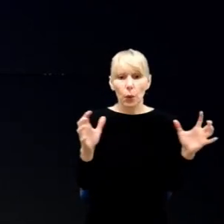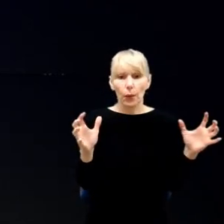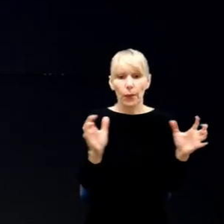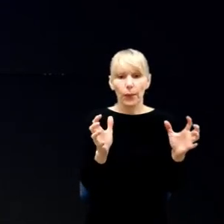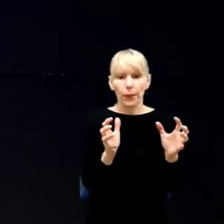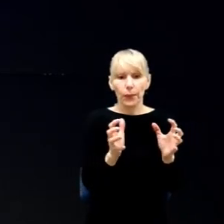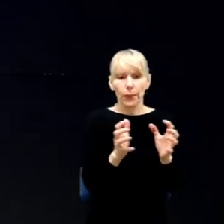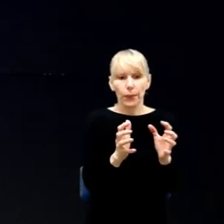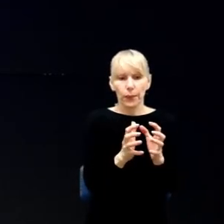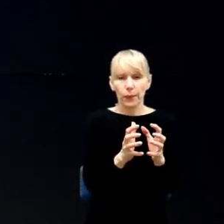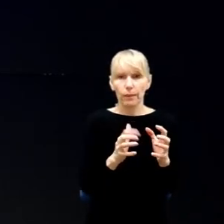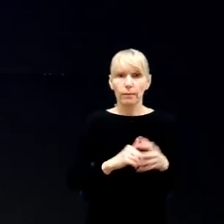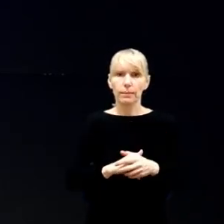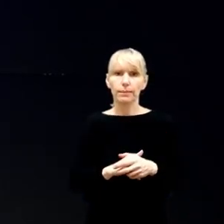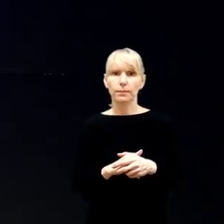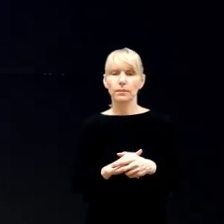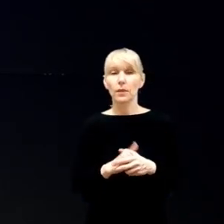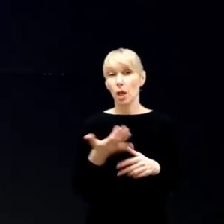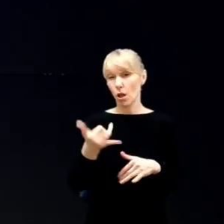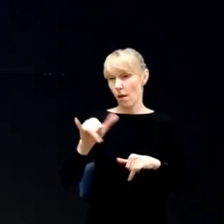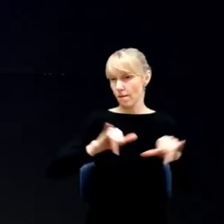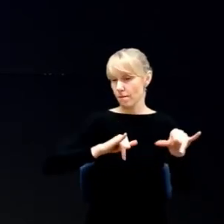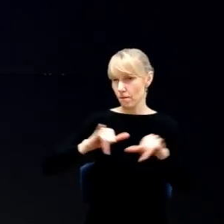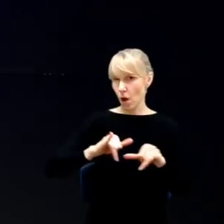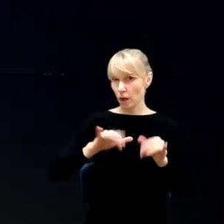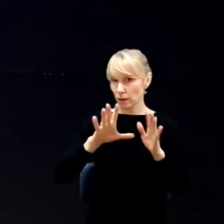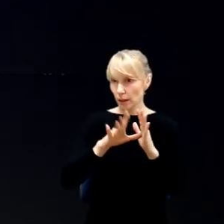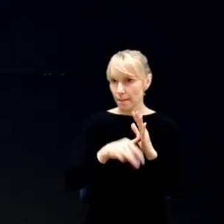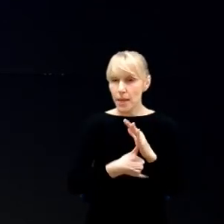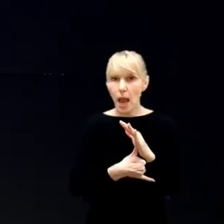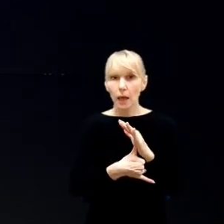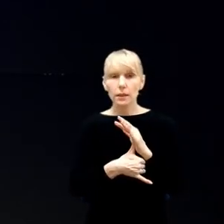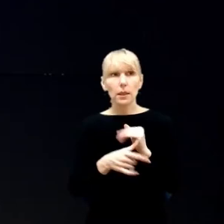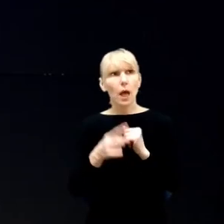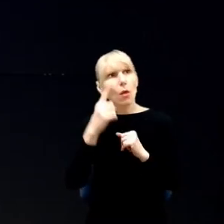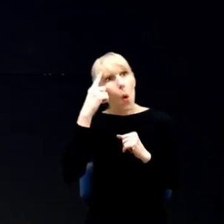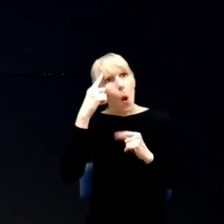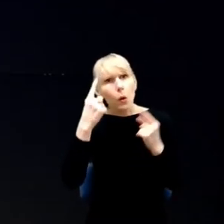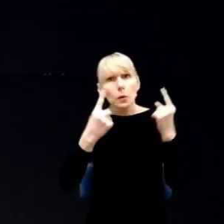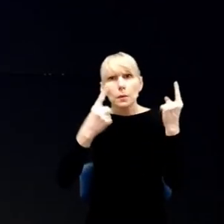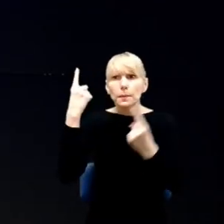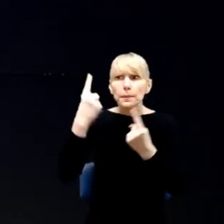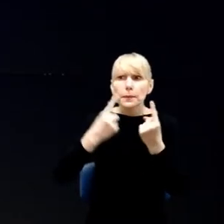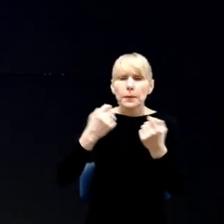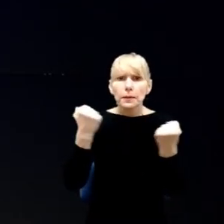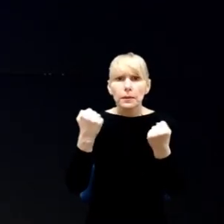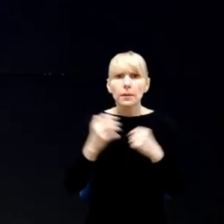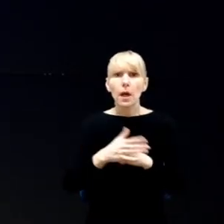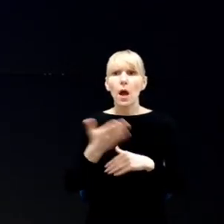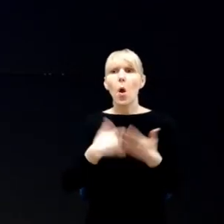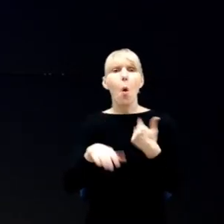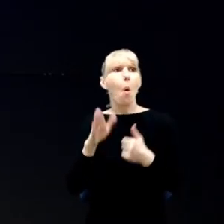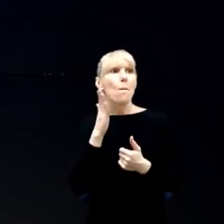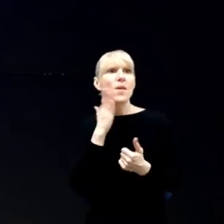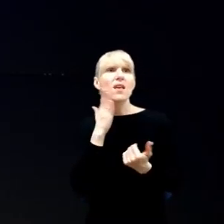I władze miejskie dopiero teraz zaczynają intensywnie myśleć o mieszkalnictwie. Ale jak był problem, terenów pod galerię handlową,